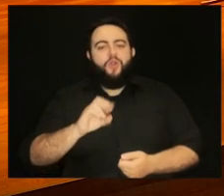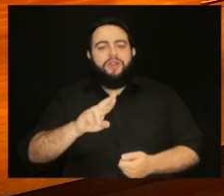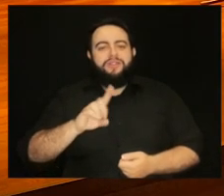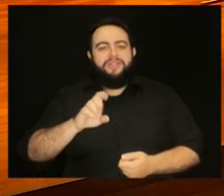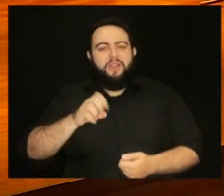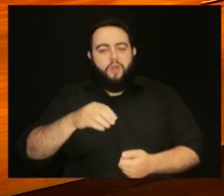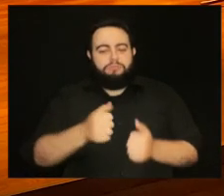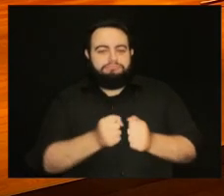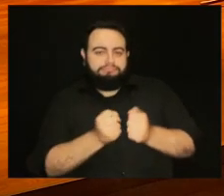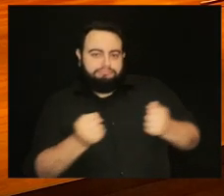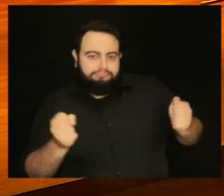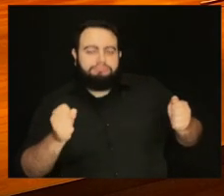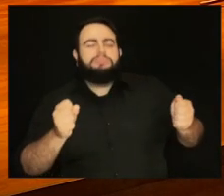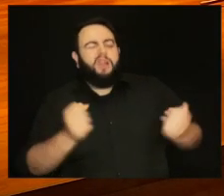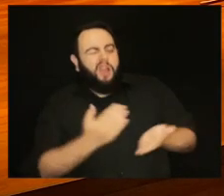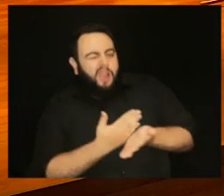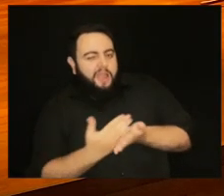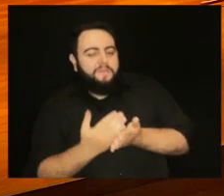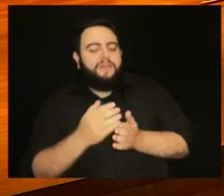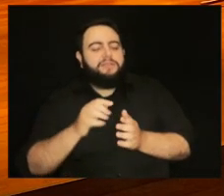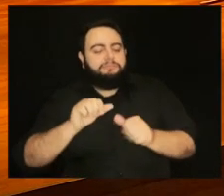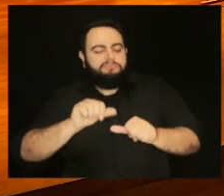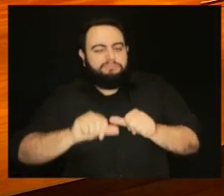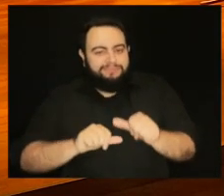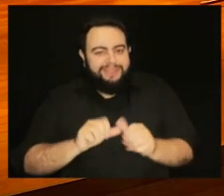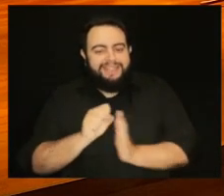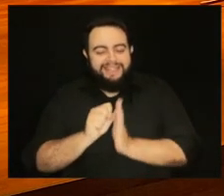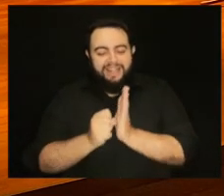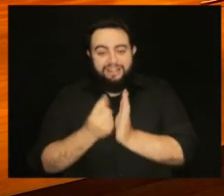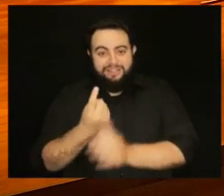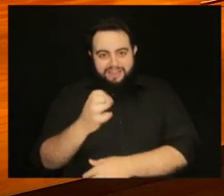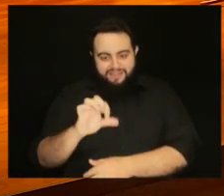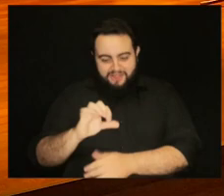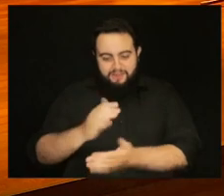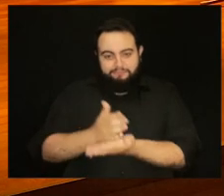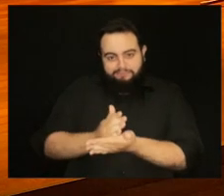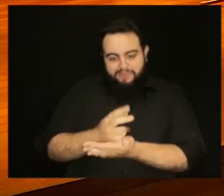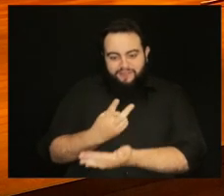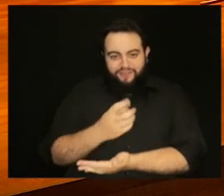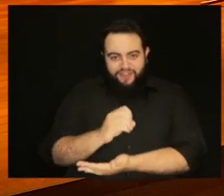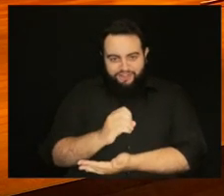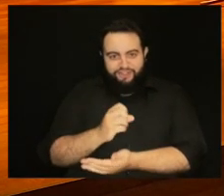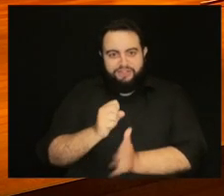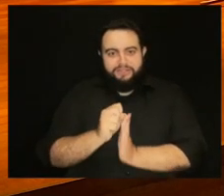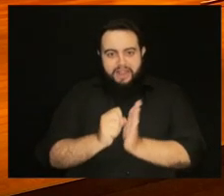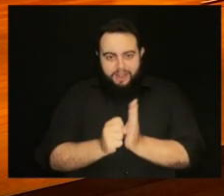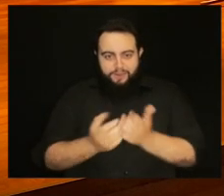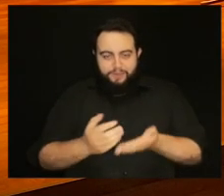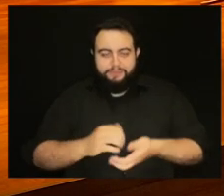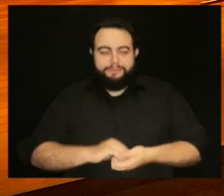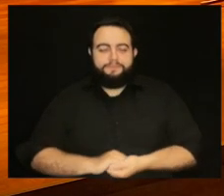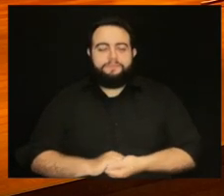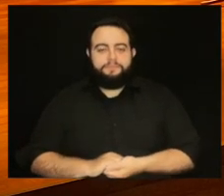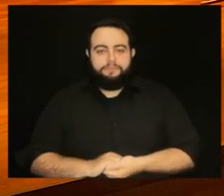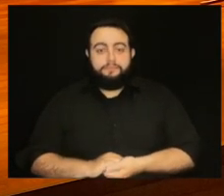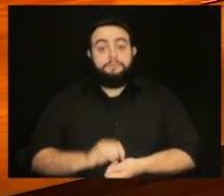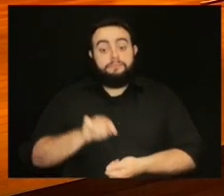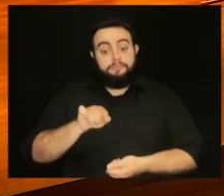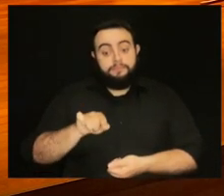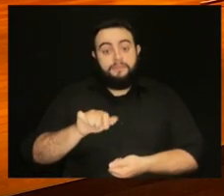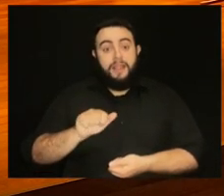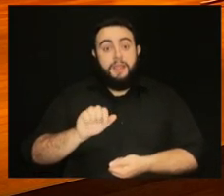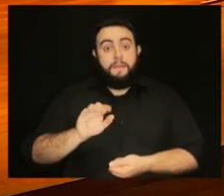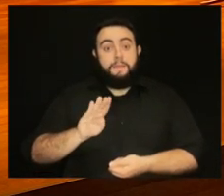na virada do século XIX com o século XX, vem com os imigrantes italianos. E essa Habanera começa a ser